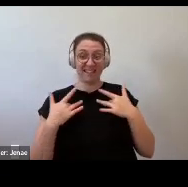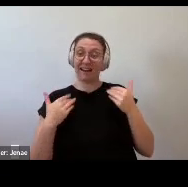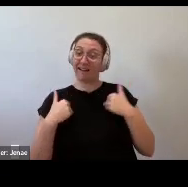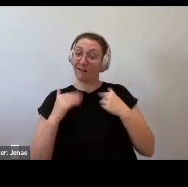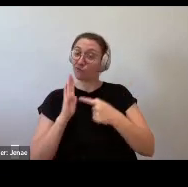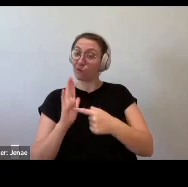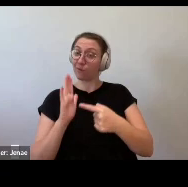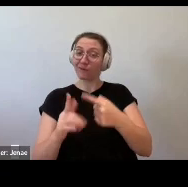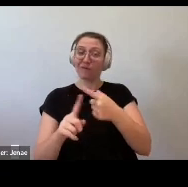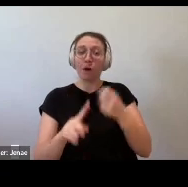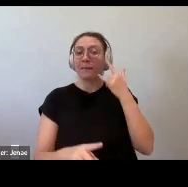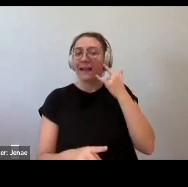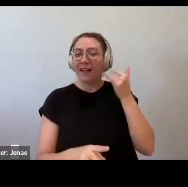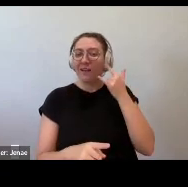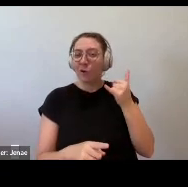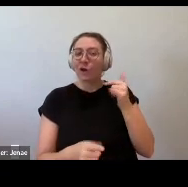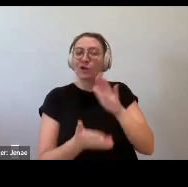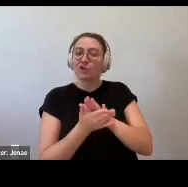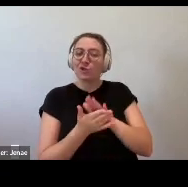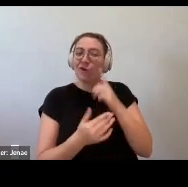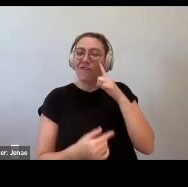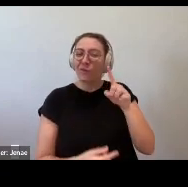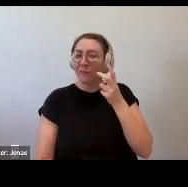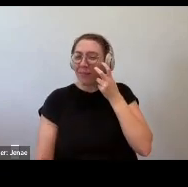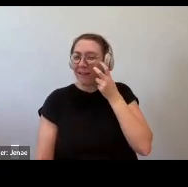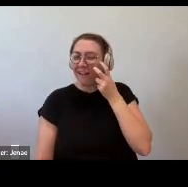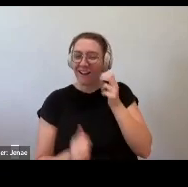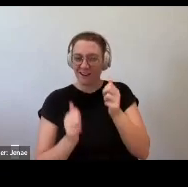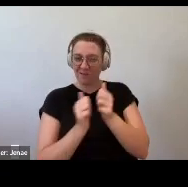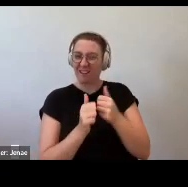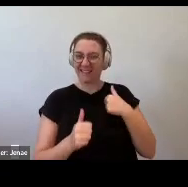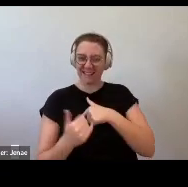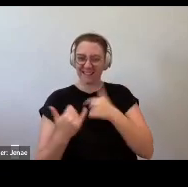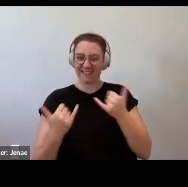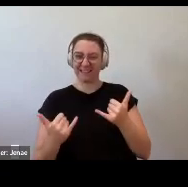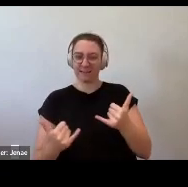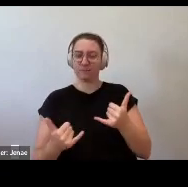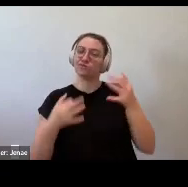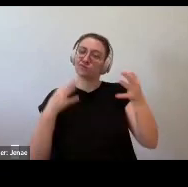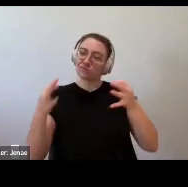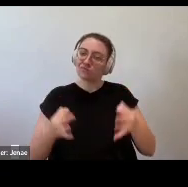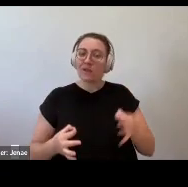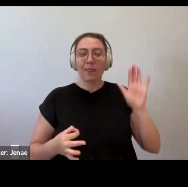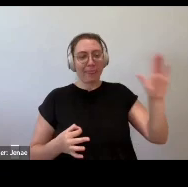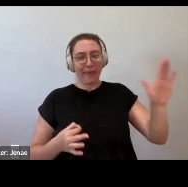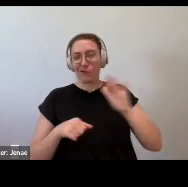de la Escuela para Ciegos de California para que nos brinde una visión general de sus numerosos recursos.